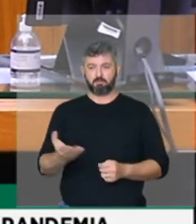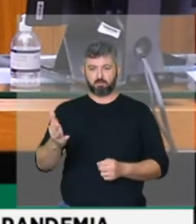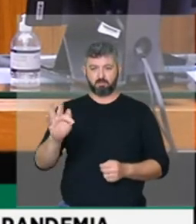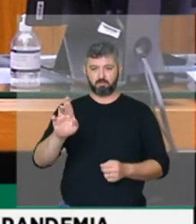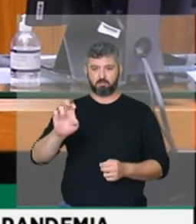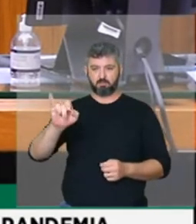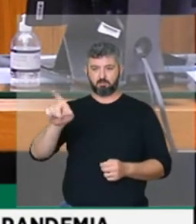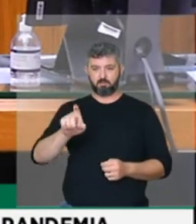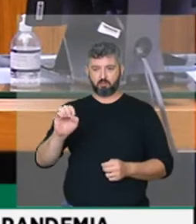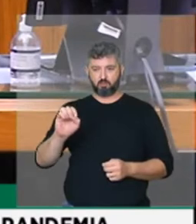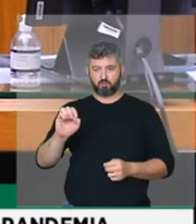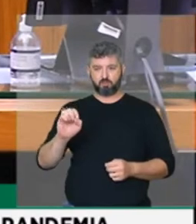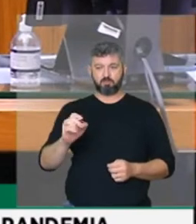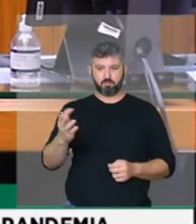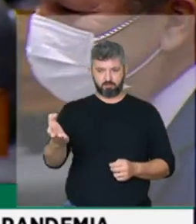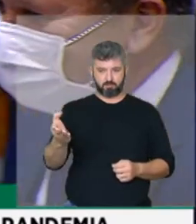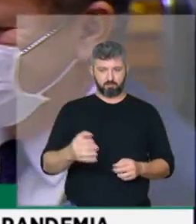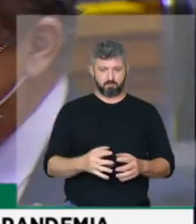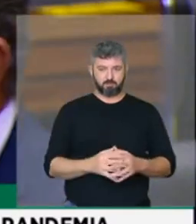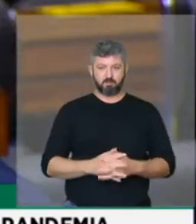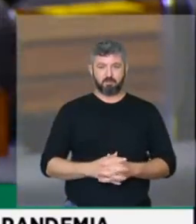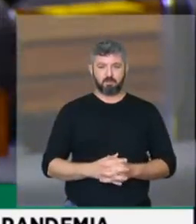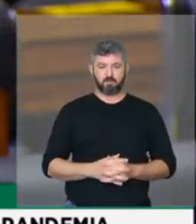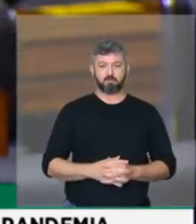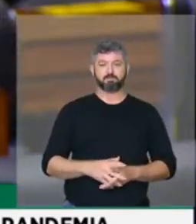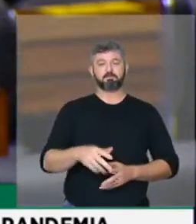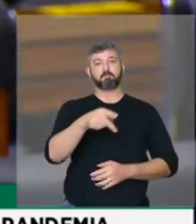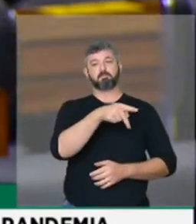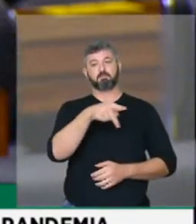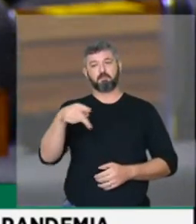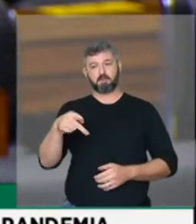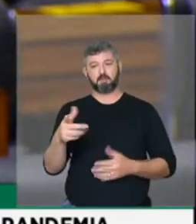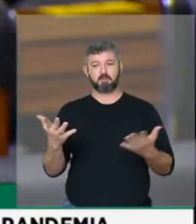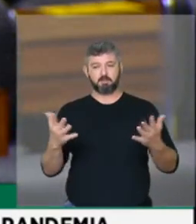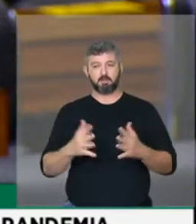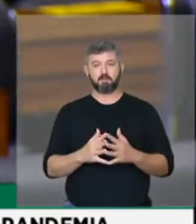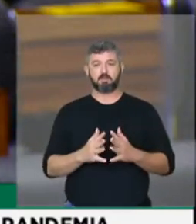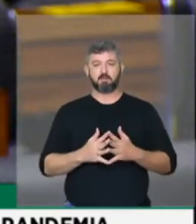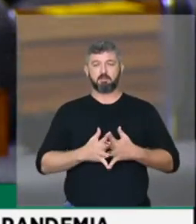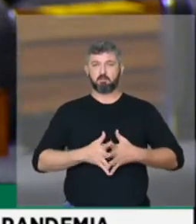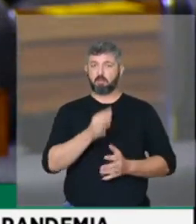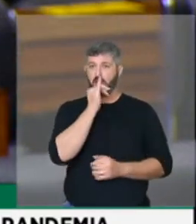PROBLEMA. DEPUTADO FREIXO, POR -- FAVOR. [DEPUTADO]: SENHOR PRESIDENTE... É SÓ UM ALERTA SOBRE OS NÚMEROS PUBLICADOS ESSA SEMANA SOBRE A